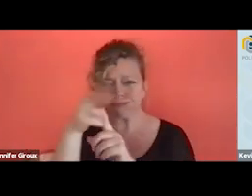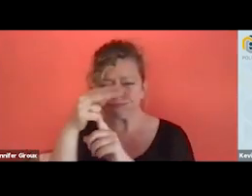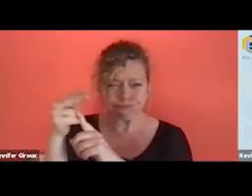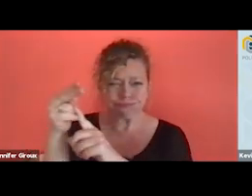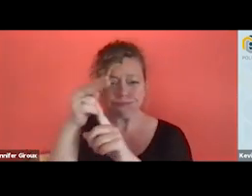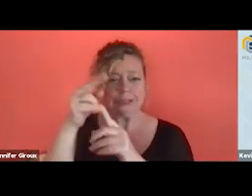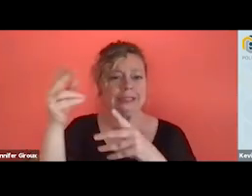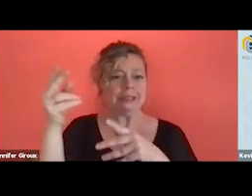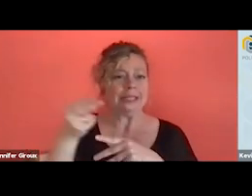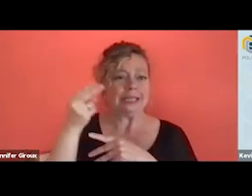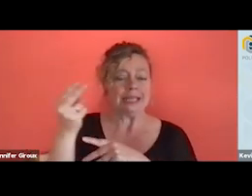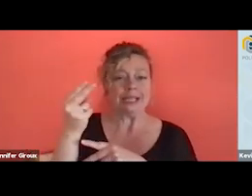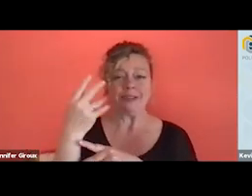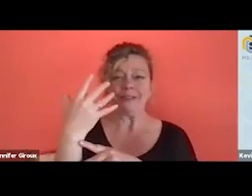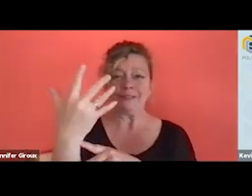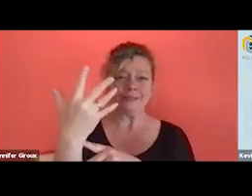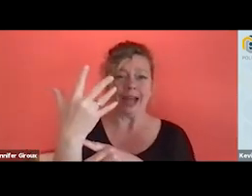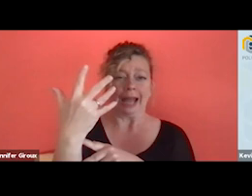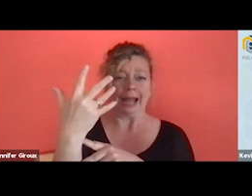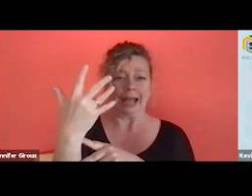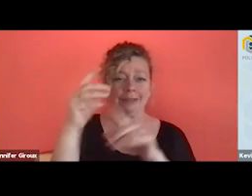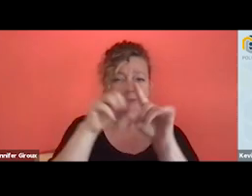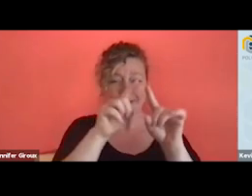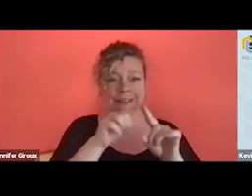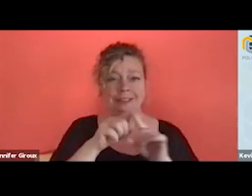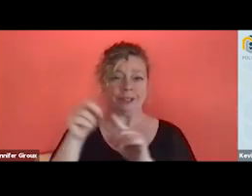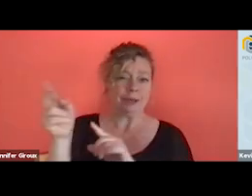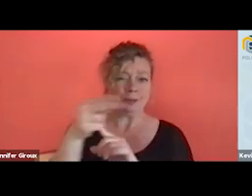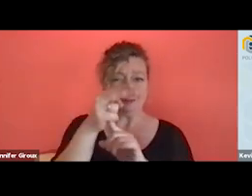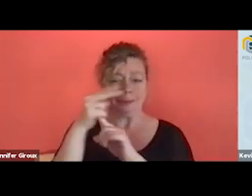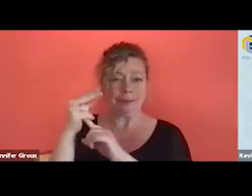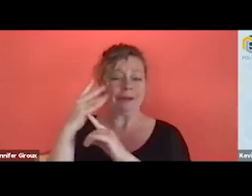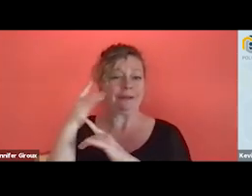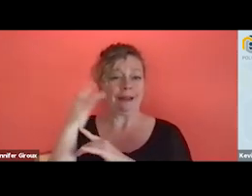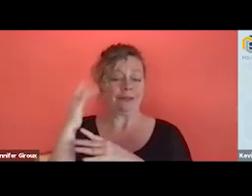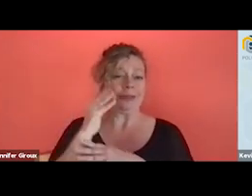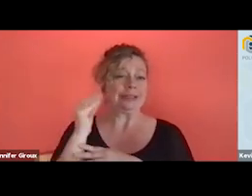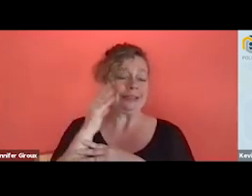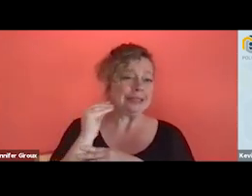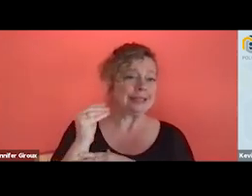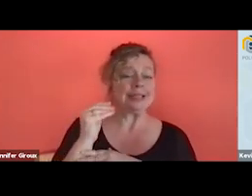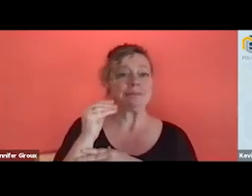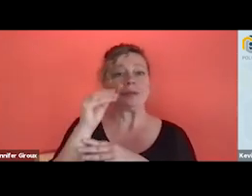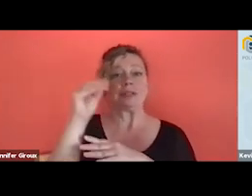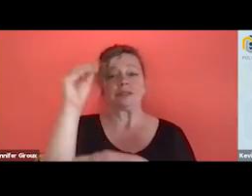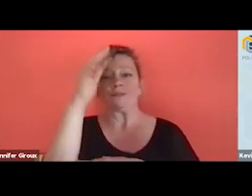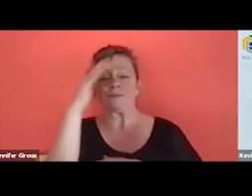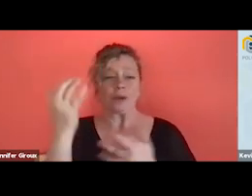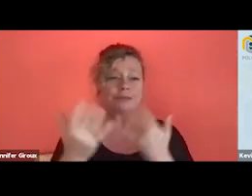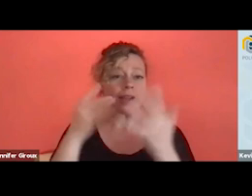un récord de cinco tormentas que tocaron tierra. Nuestros vecinos en California experimentaron incendios forestales récord en 2020.